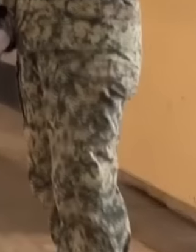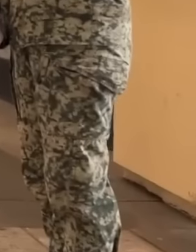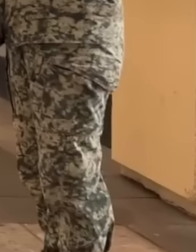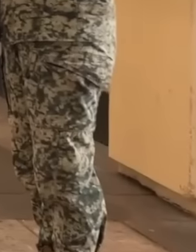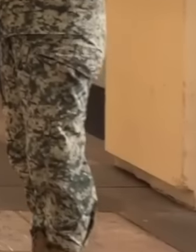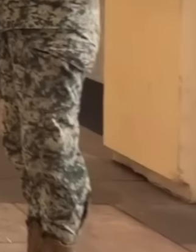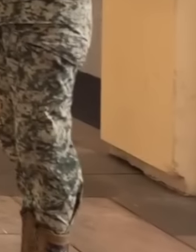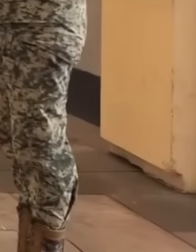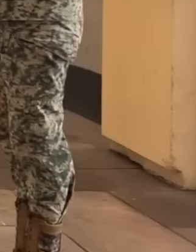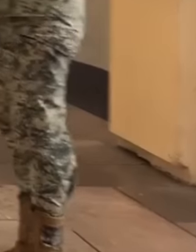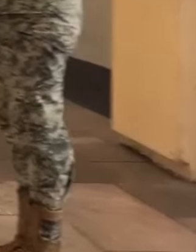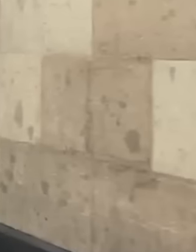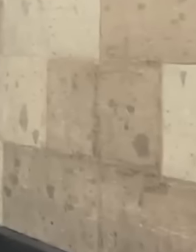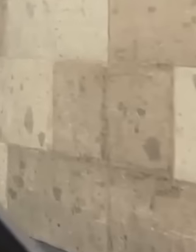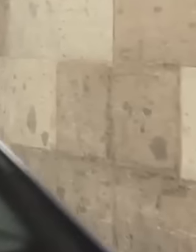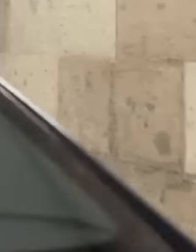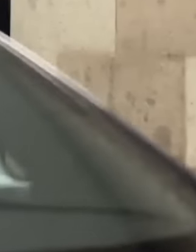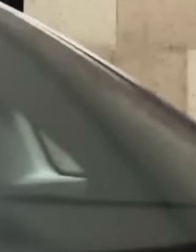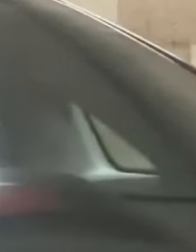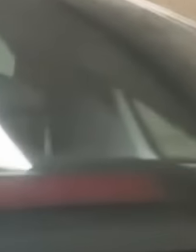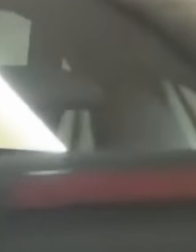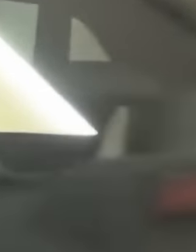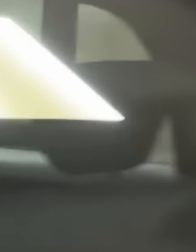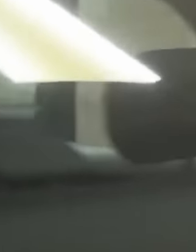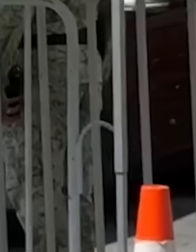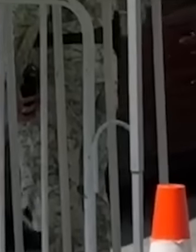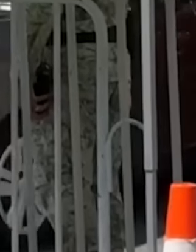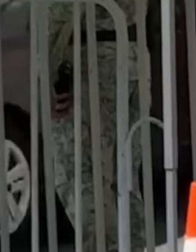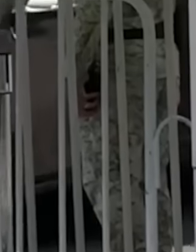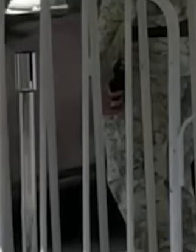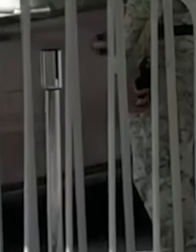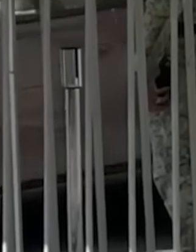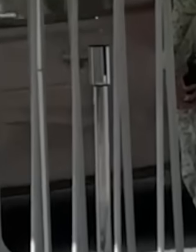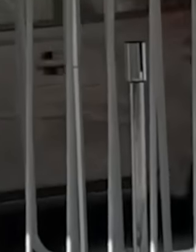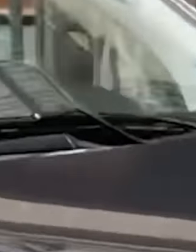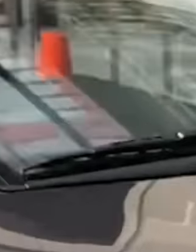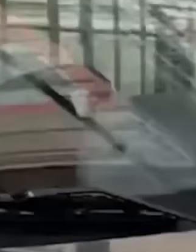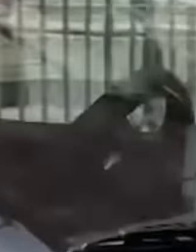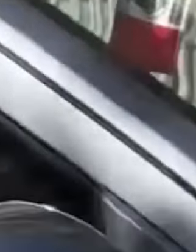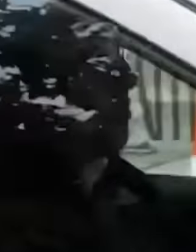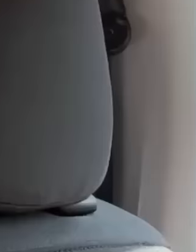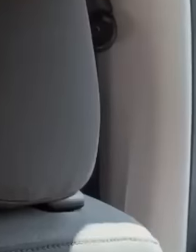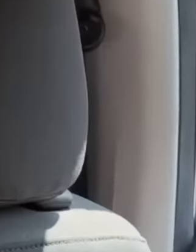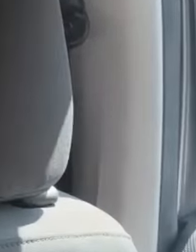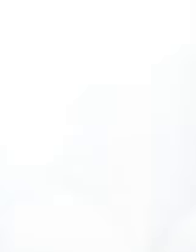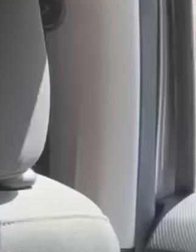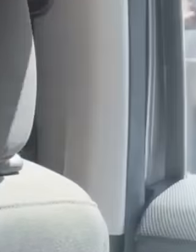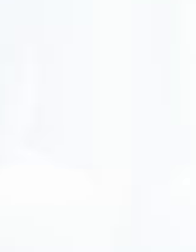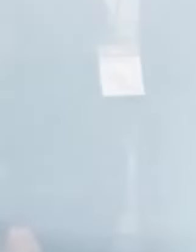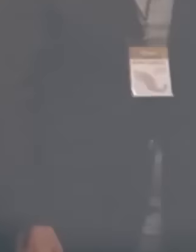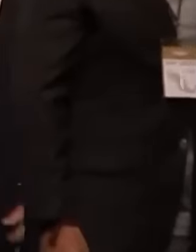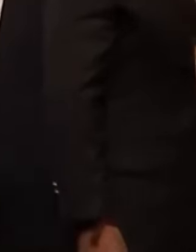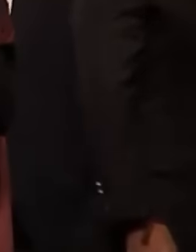la presidenta de México Claudia sha llevó a cabo una reunión histórica con todos los presidentes